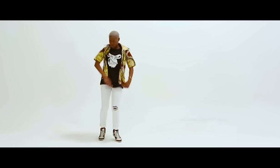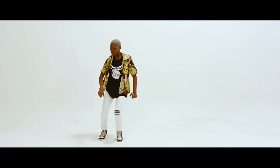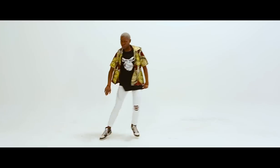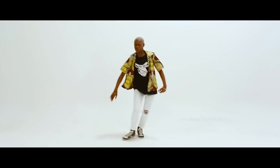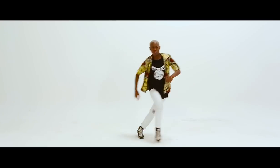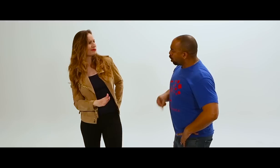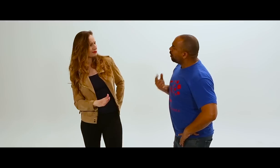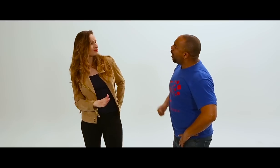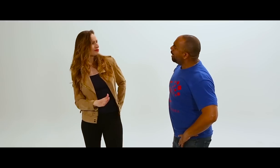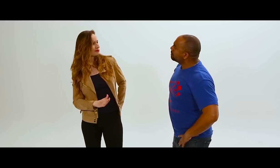encore une fois !